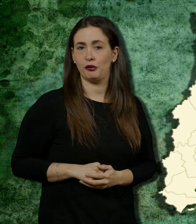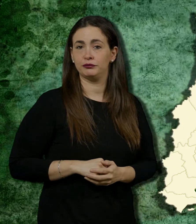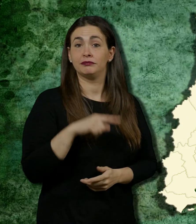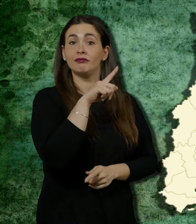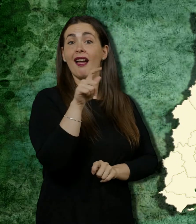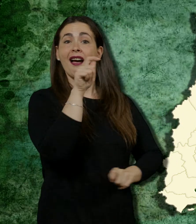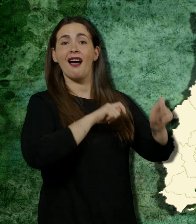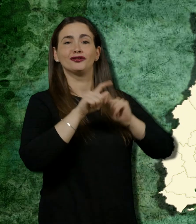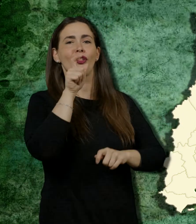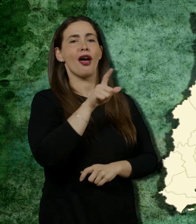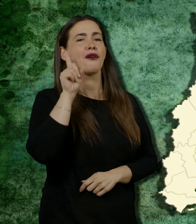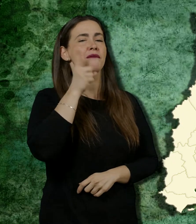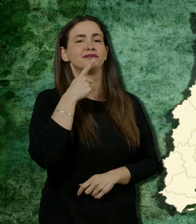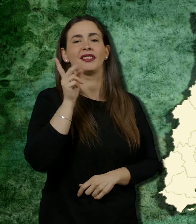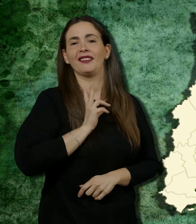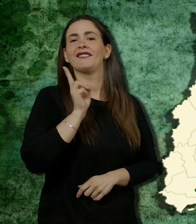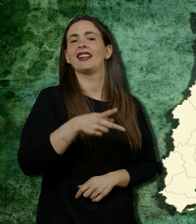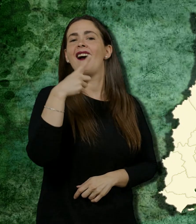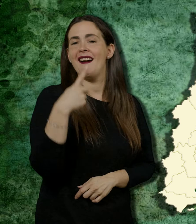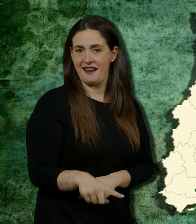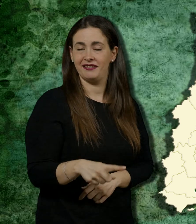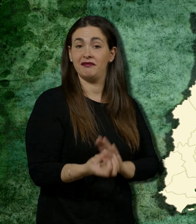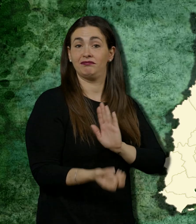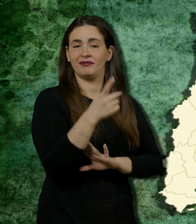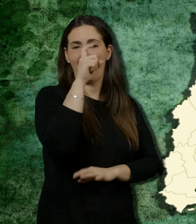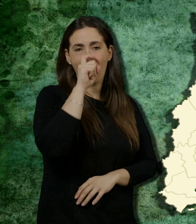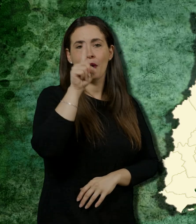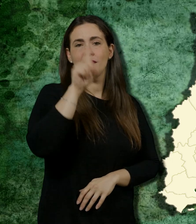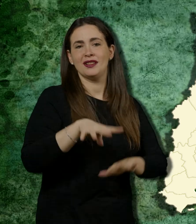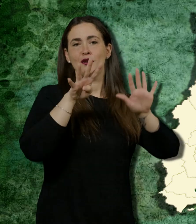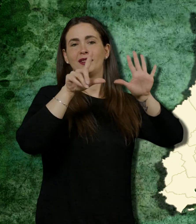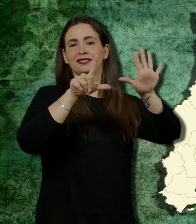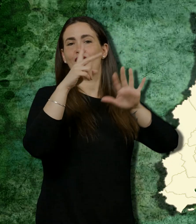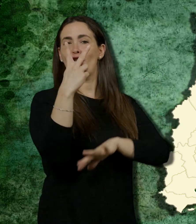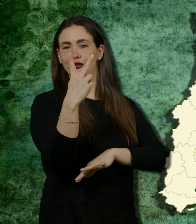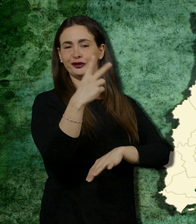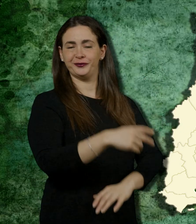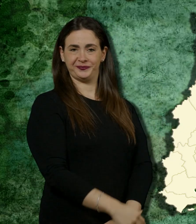Hi ha l'Agrupació de Sords de Vic i Comarca, fundada el 1972.